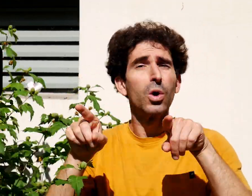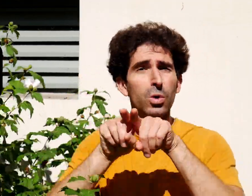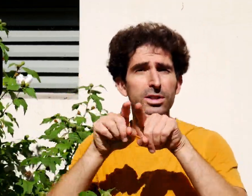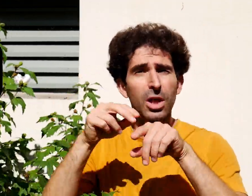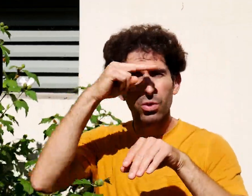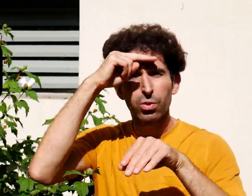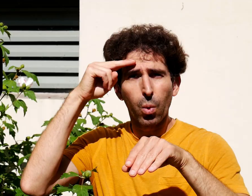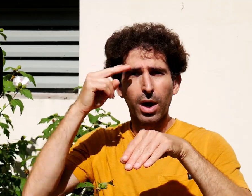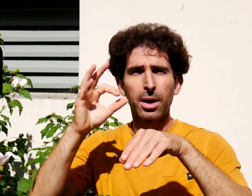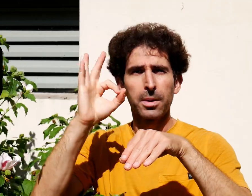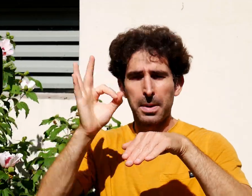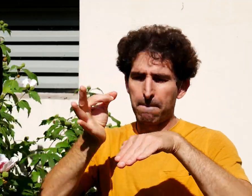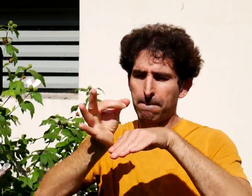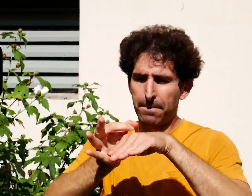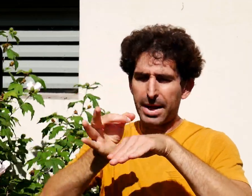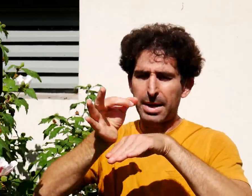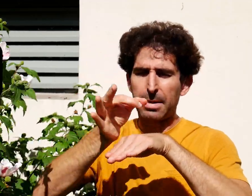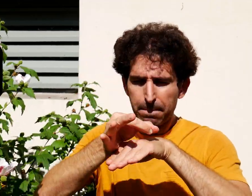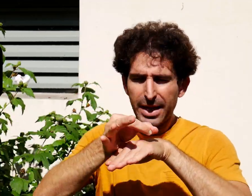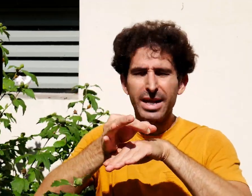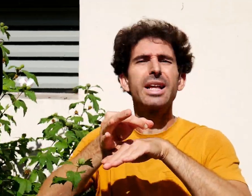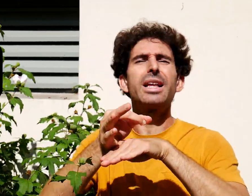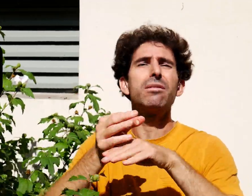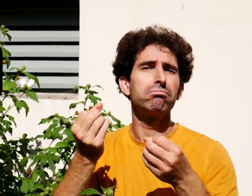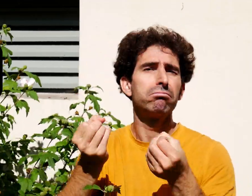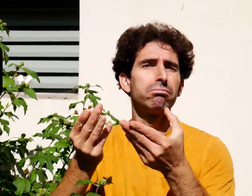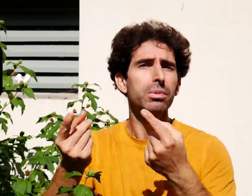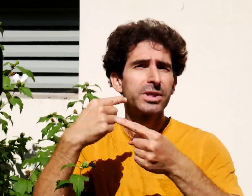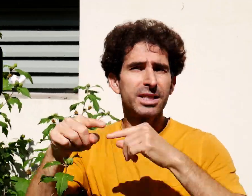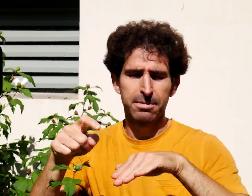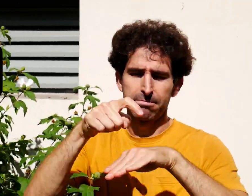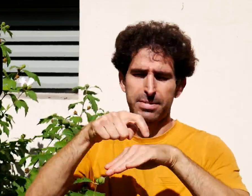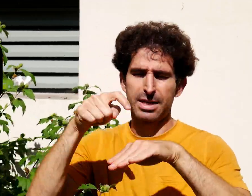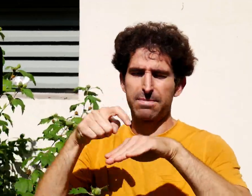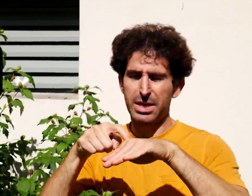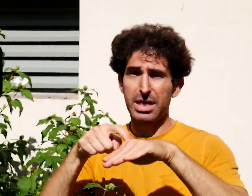avec deux points noirs dessus. Je propose alors ce nom-signe.